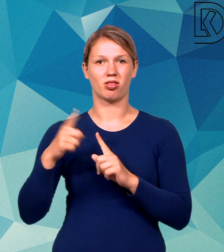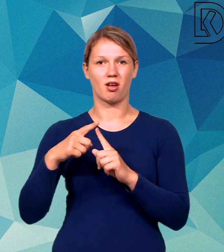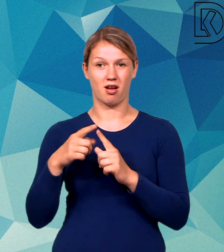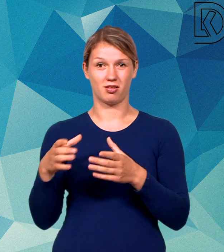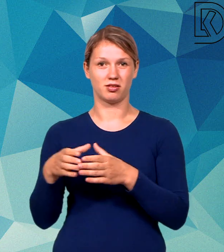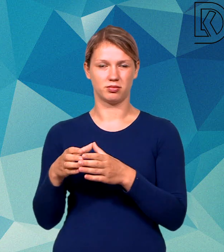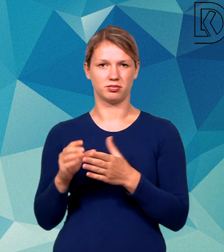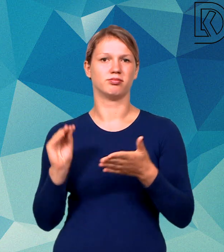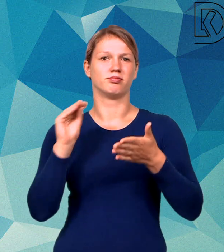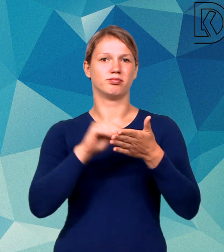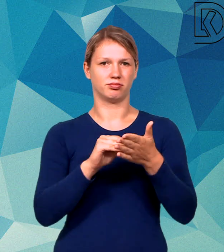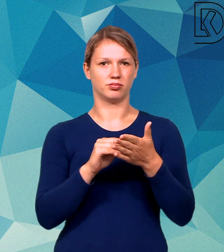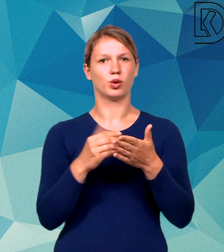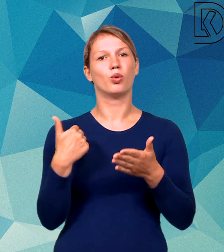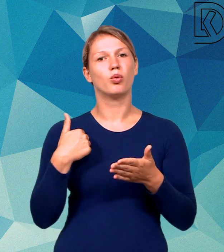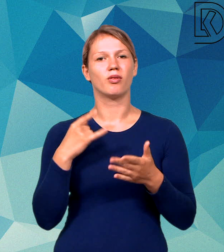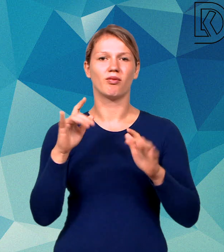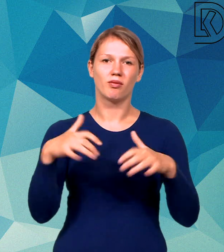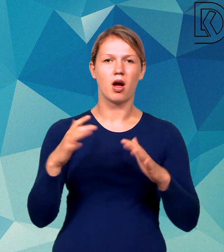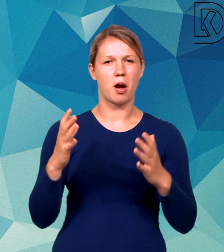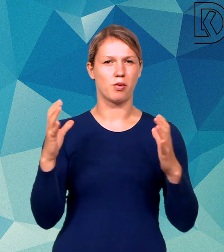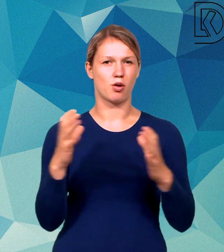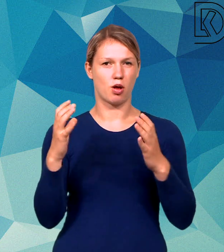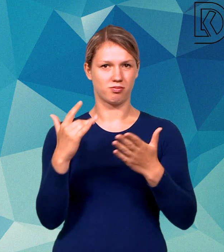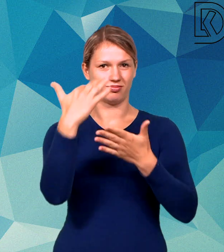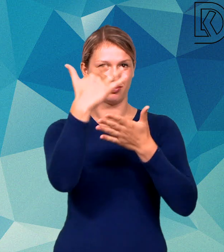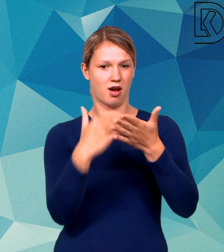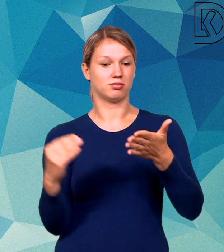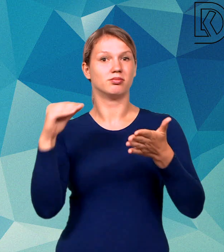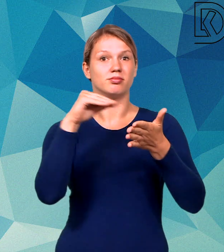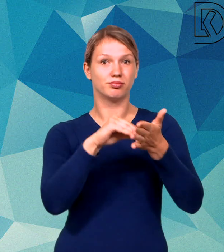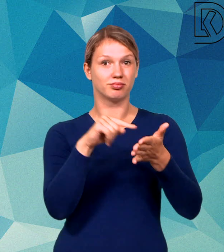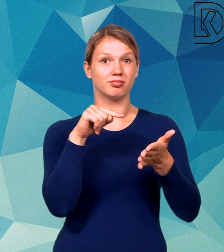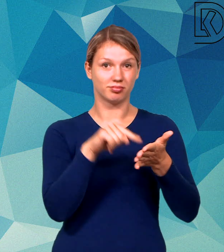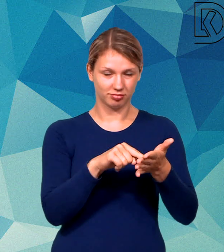Galiausiai tarnyba porą įrašo į norinčiųjų įsivaikinti ar globoti sąrašą.